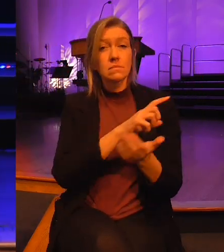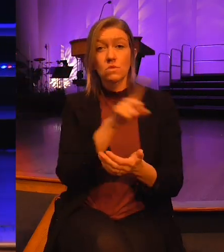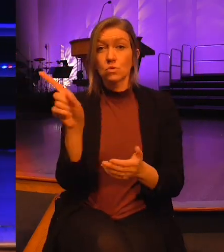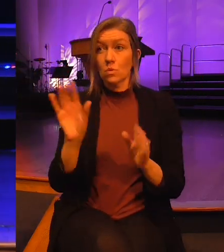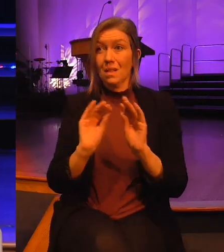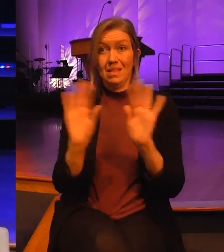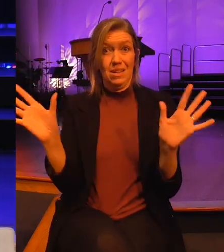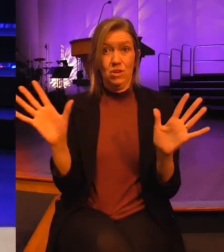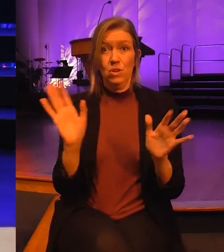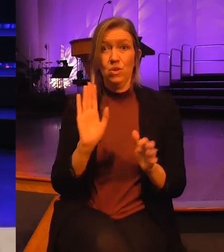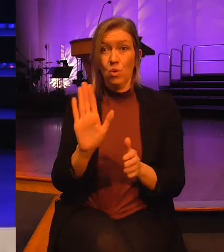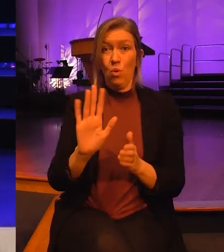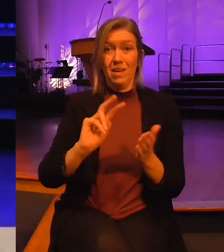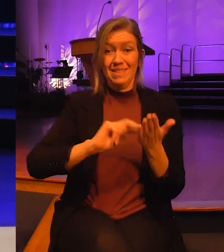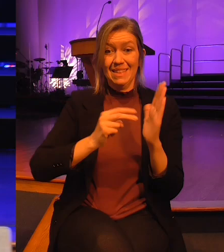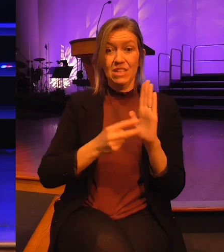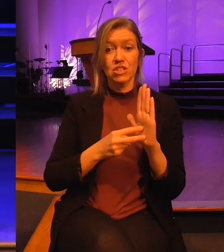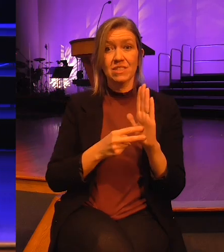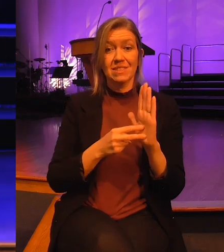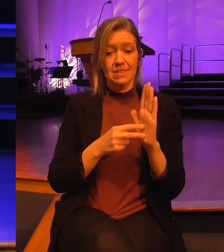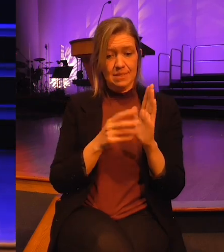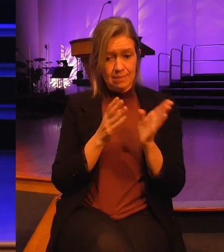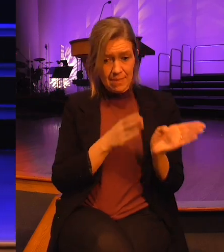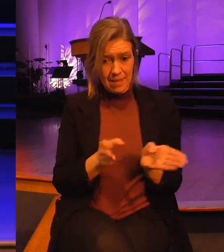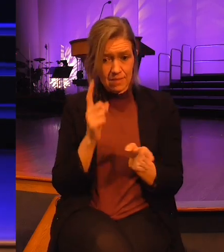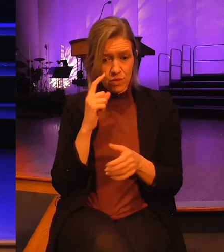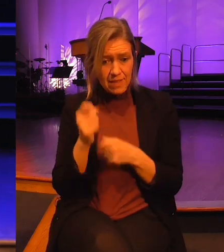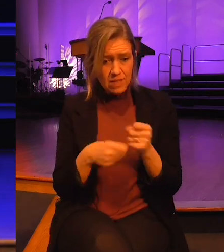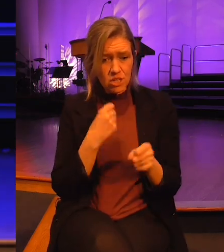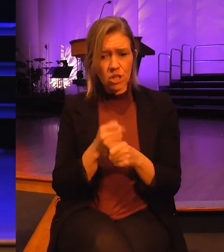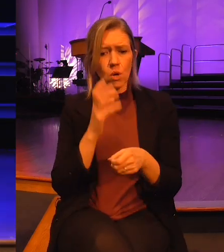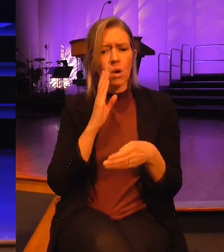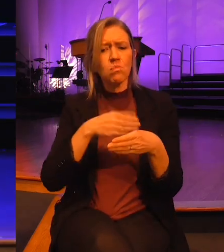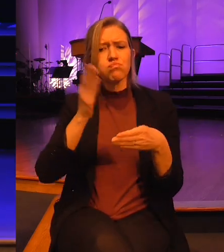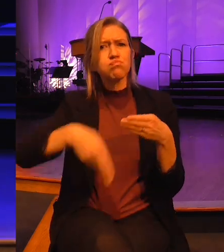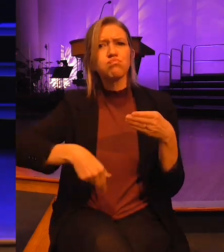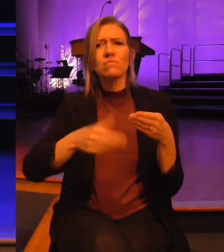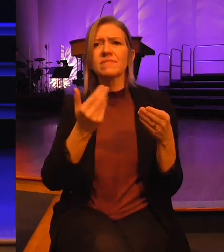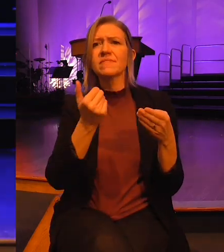este proceso de 15 a 20 minutos, para la mayoría de nosotros es solo el comienzo, implicará algo